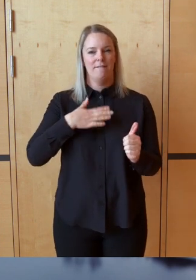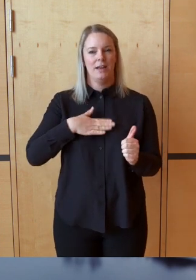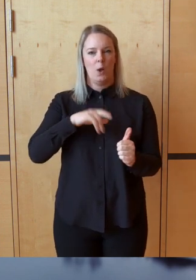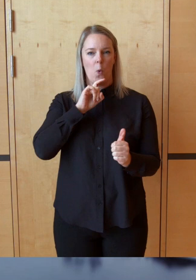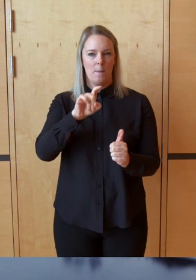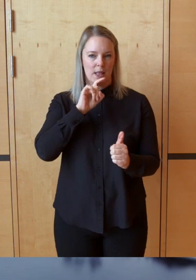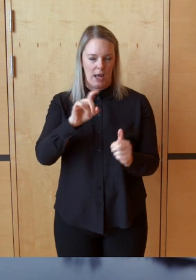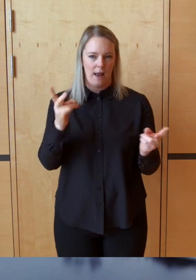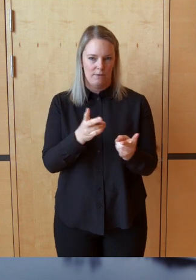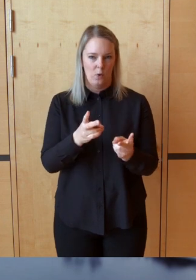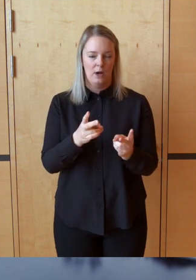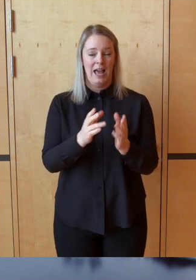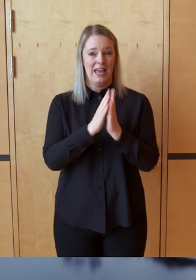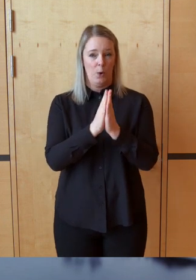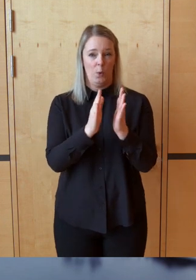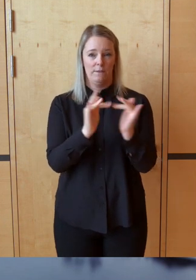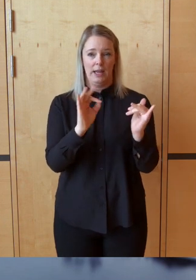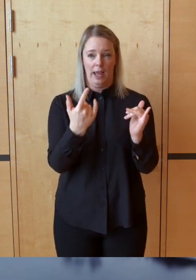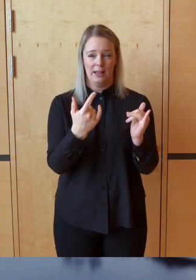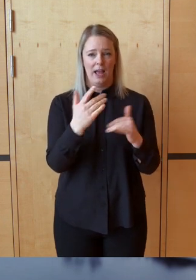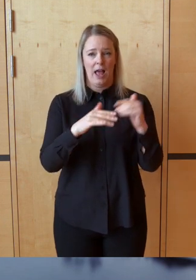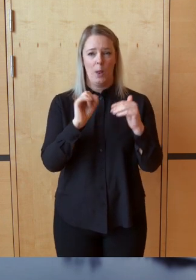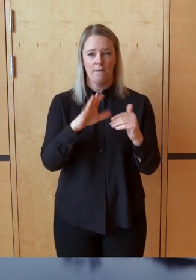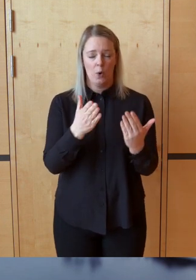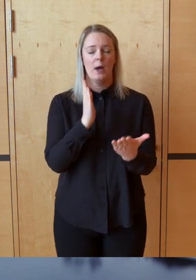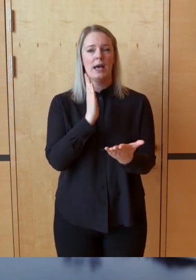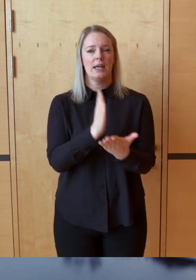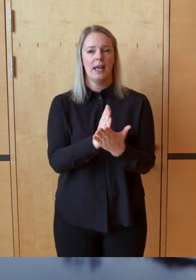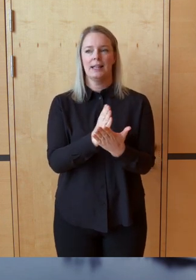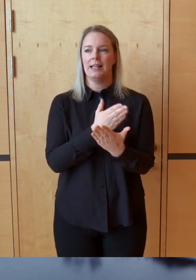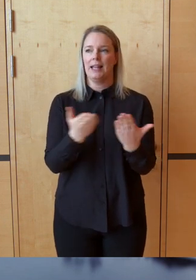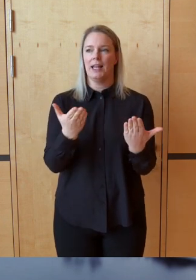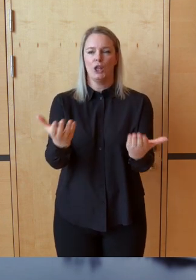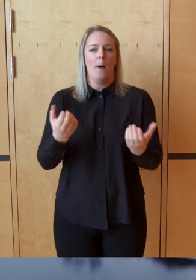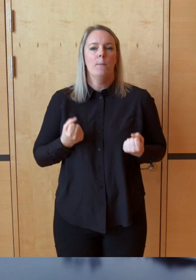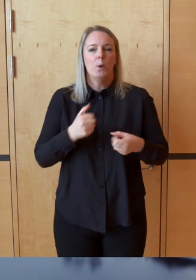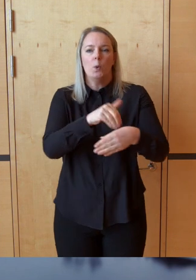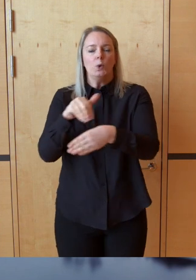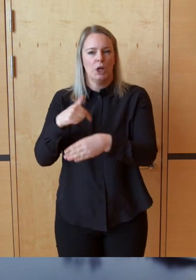Religionsfriheten främst handlar om att slippa rätten att slippa ta emot budskap jag ville bara markera period